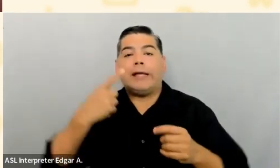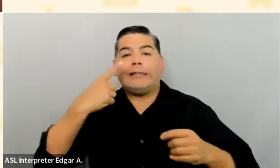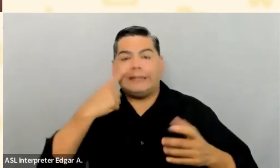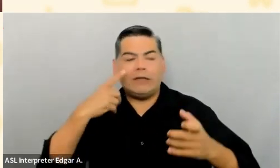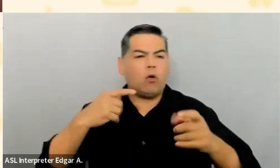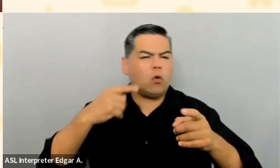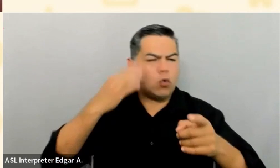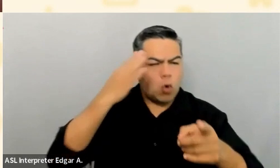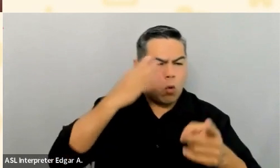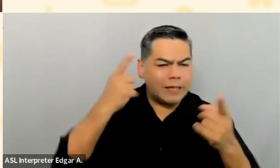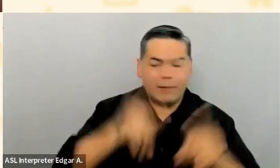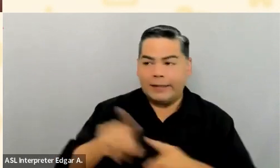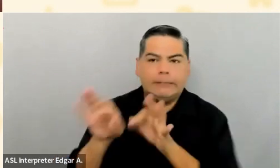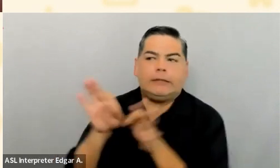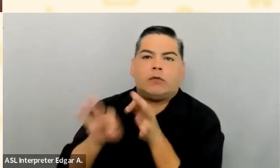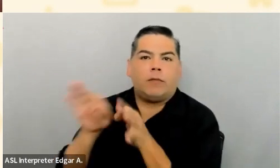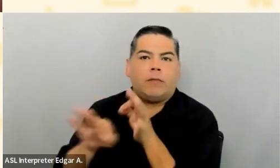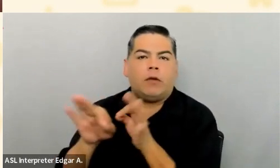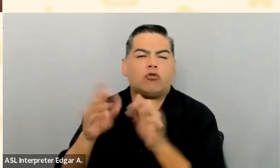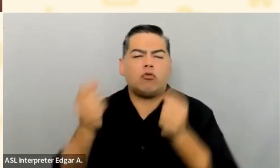Hay muchas variaciones. ¿Y te guían?